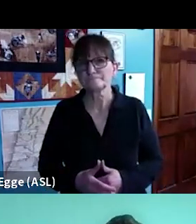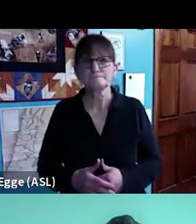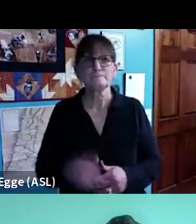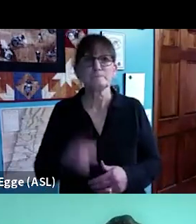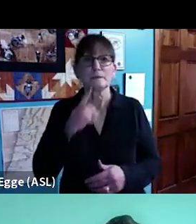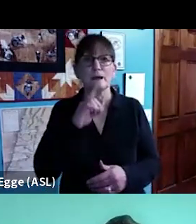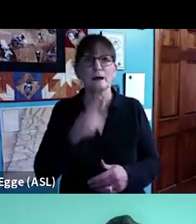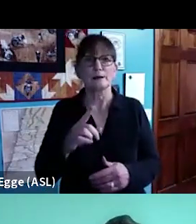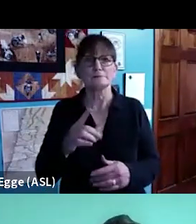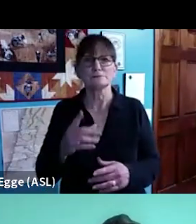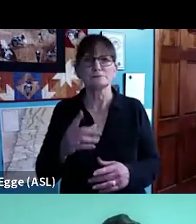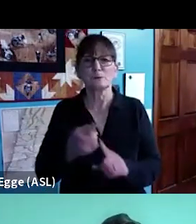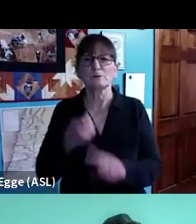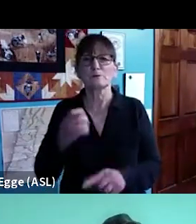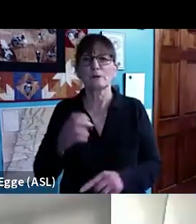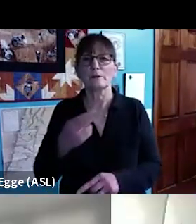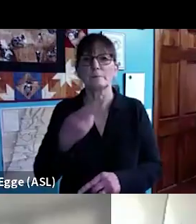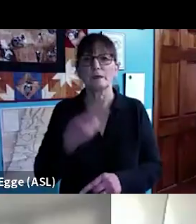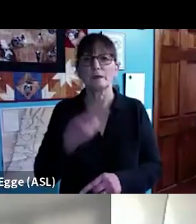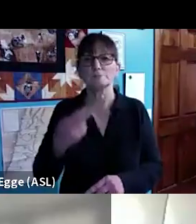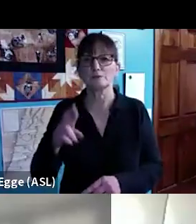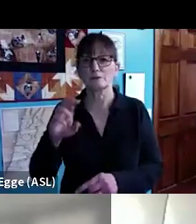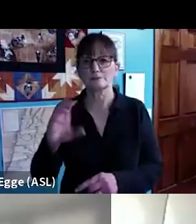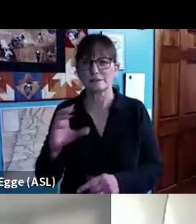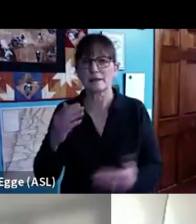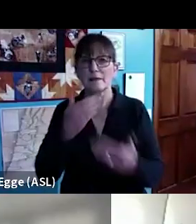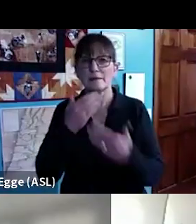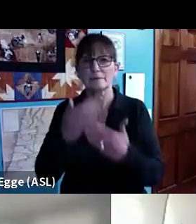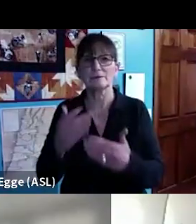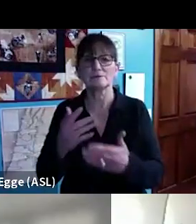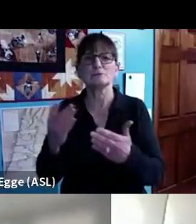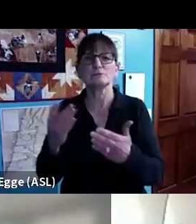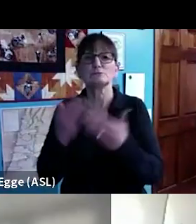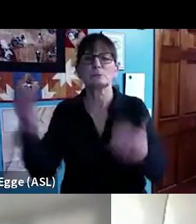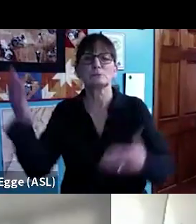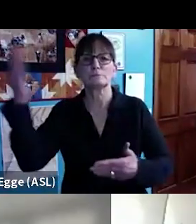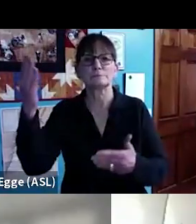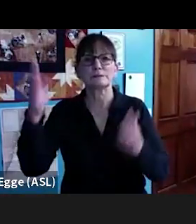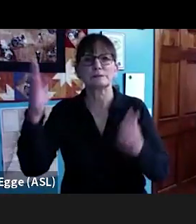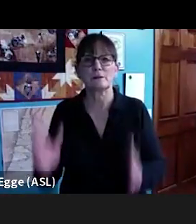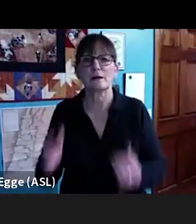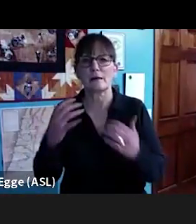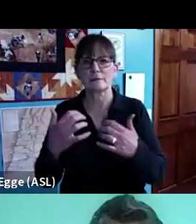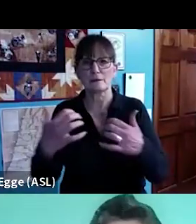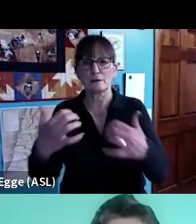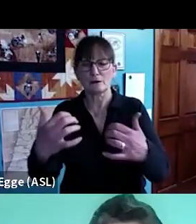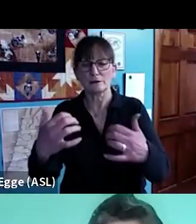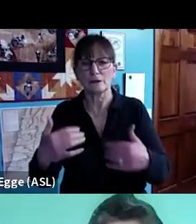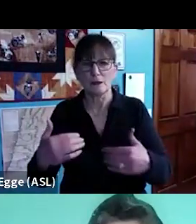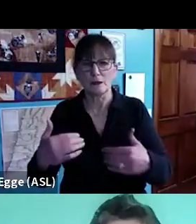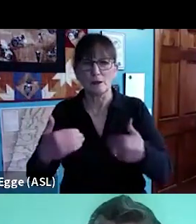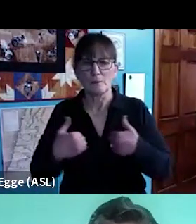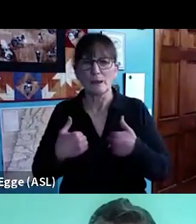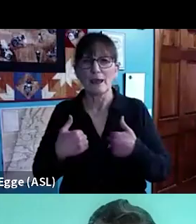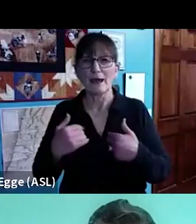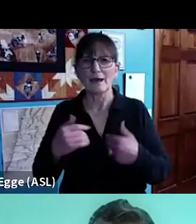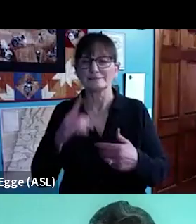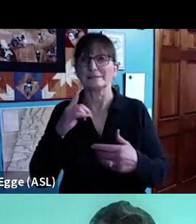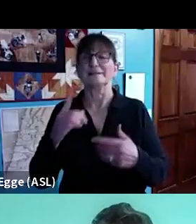que serán respondidas por uno de los panelistas o el TA Center. Pero nuevamente, solo queremos agradecerte por tomarte